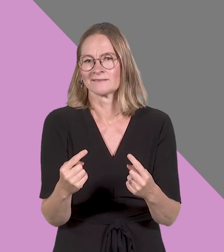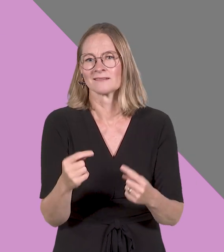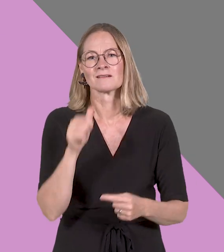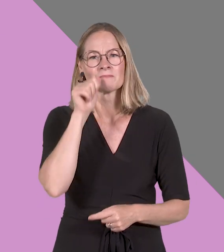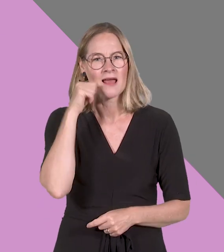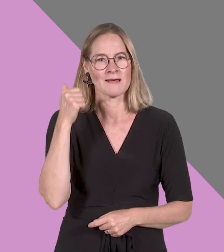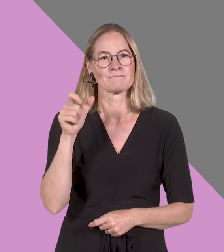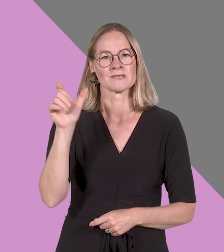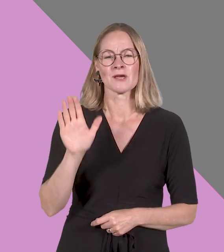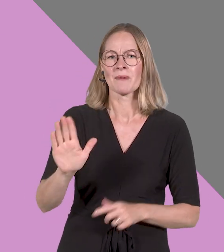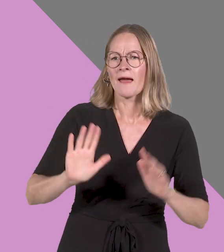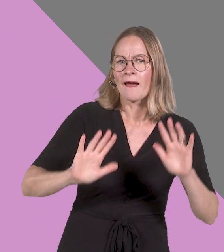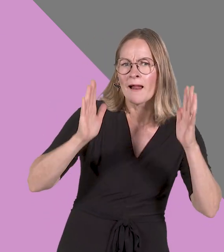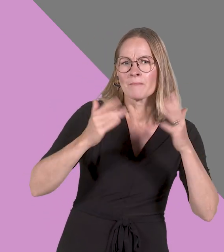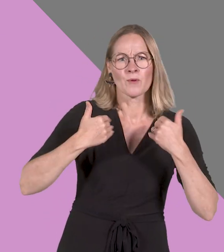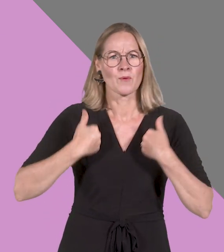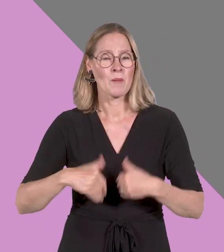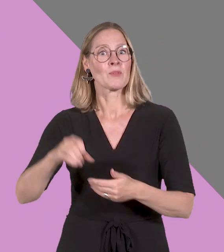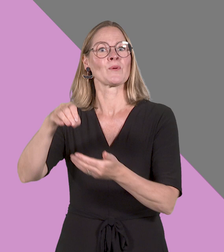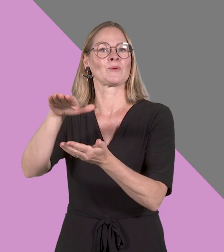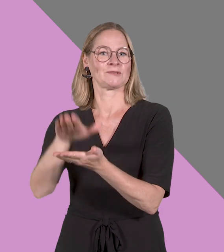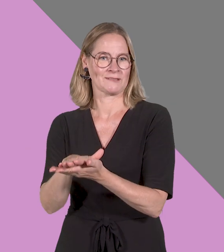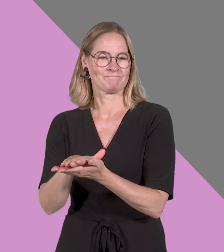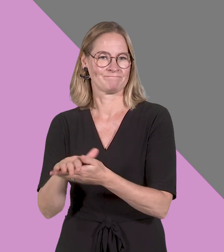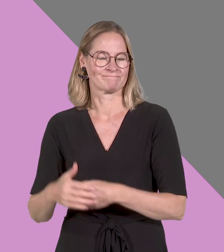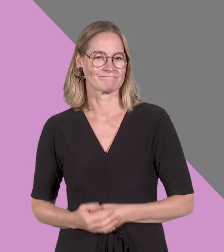Carl Oscar Malmin elämä ja kuolema Turussa”.